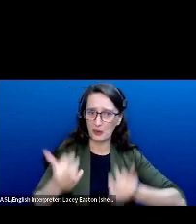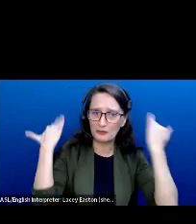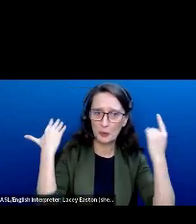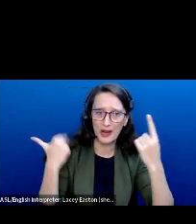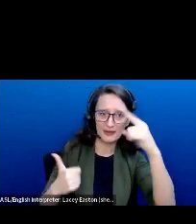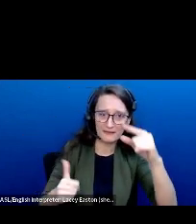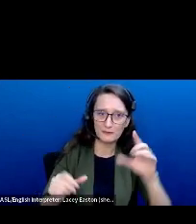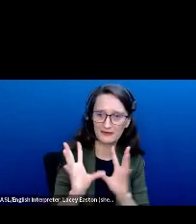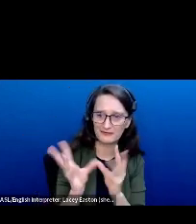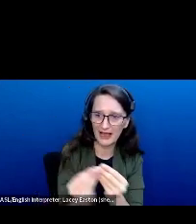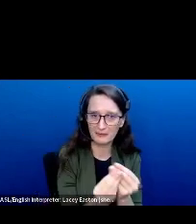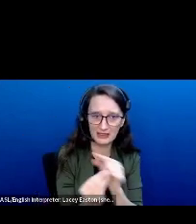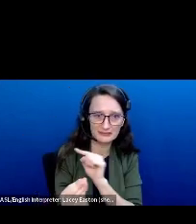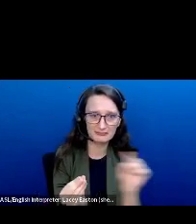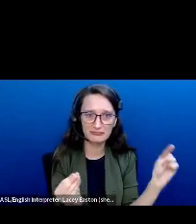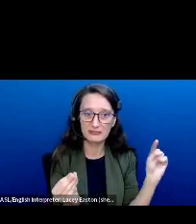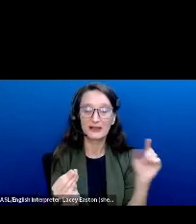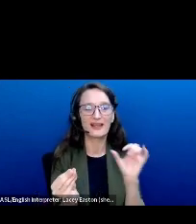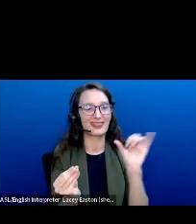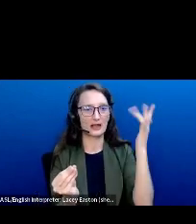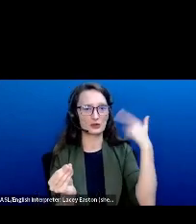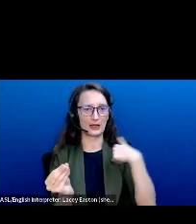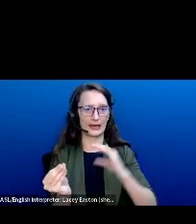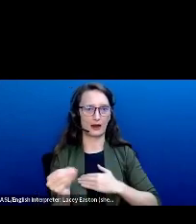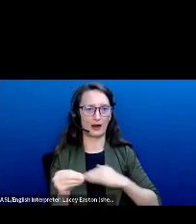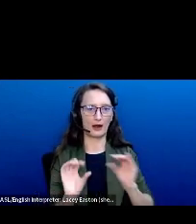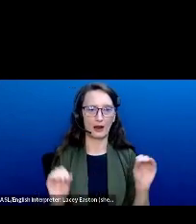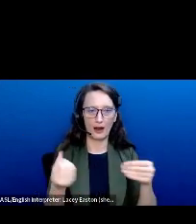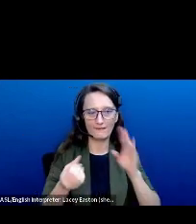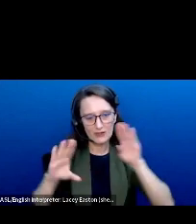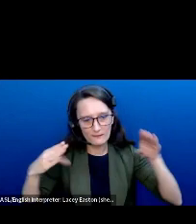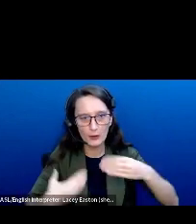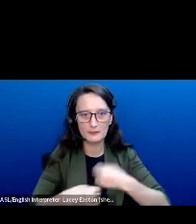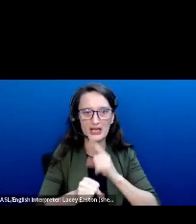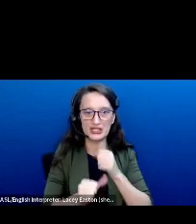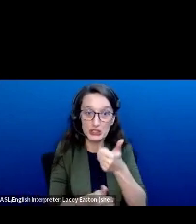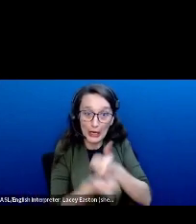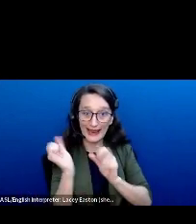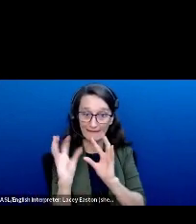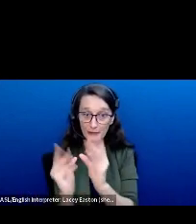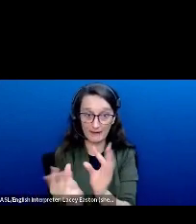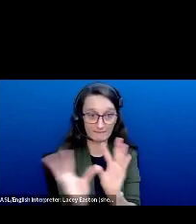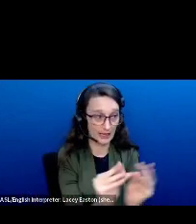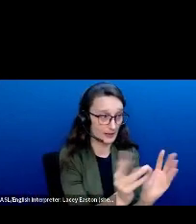por eso que nuestra oficina se enfoca en garantizar que cada familia se sienta escuchada, valorada y apoyada durante todo el proceso.